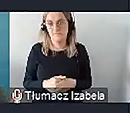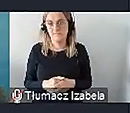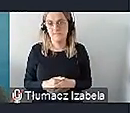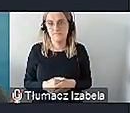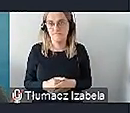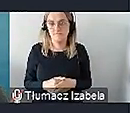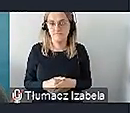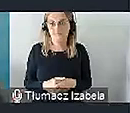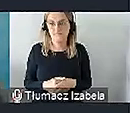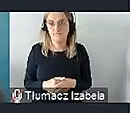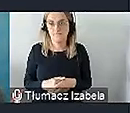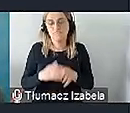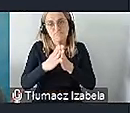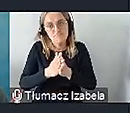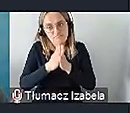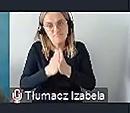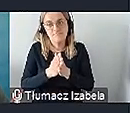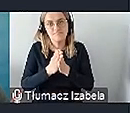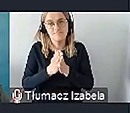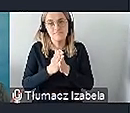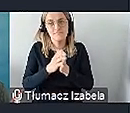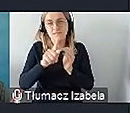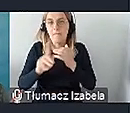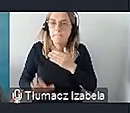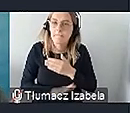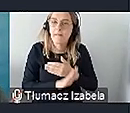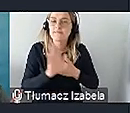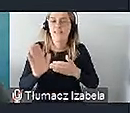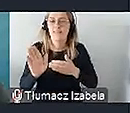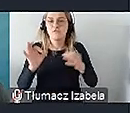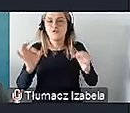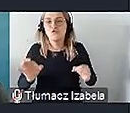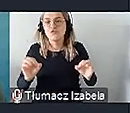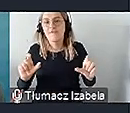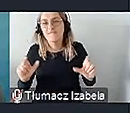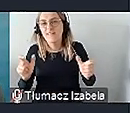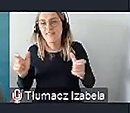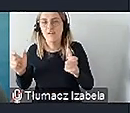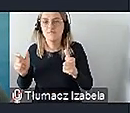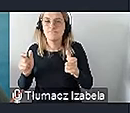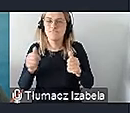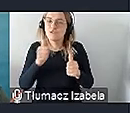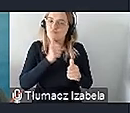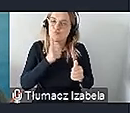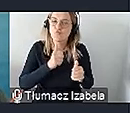Więc proszę na tę prezentację, na to dzisiejsze wydarzenie spróbować spojrzeć z takiego metapoziomu.